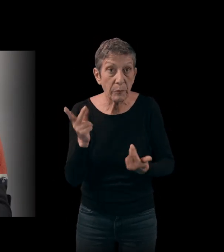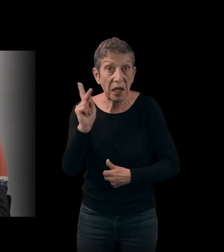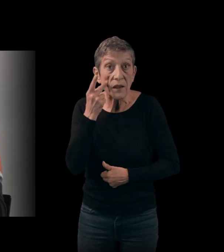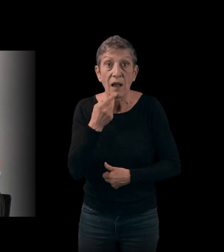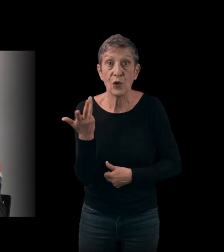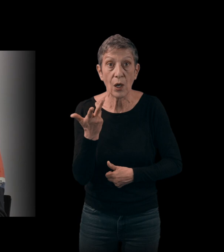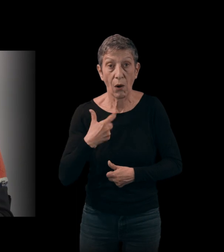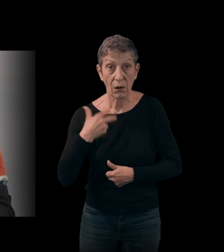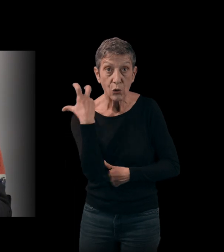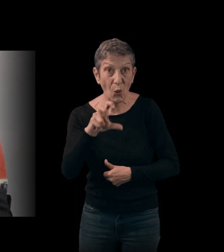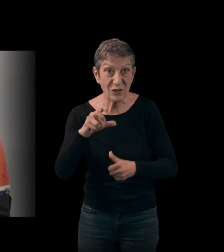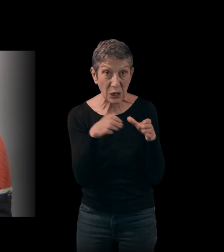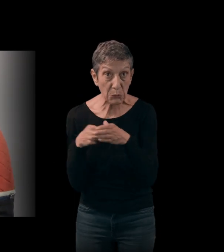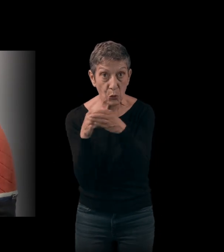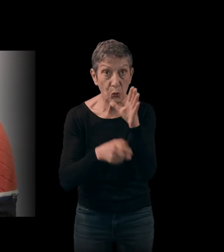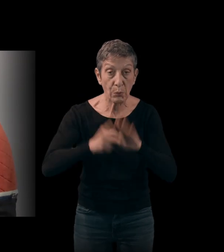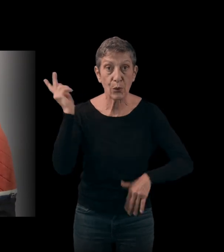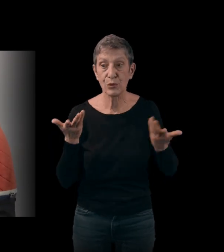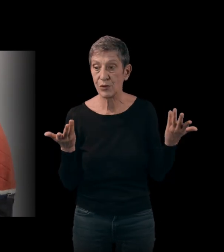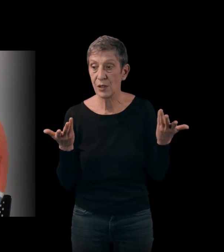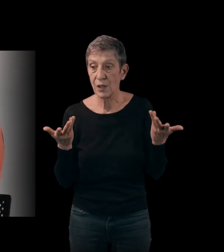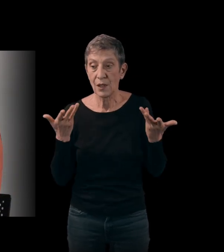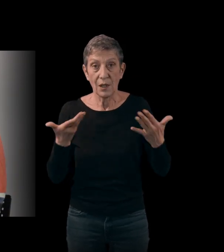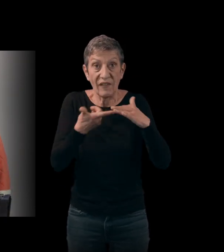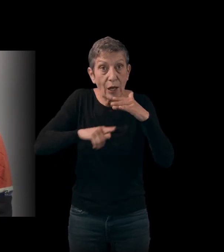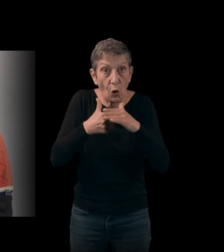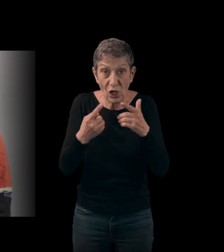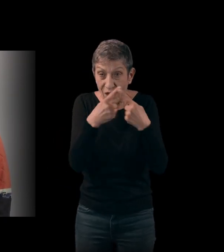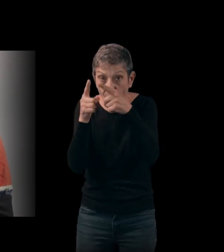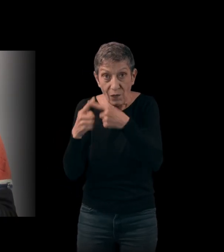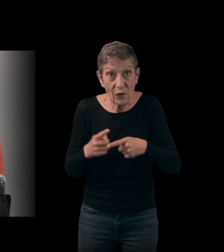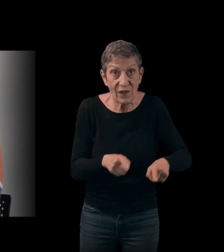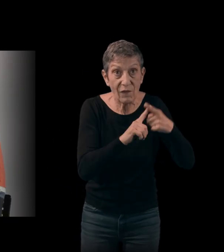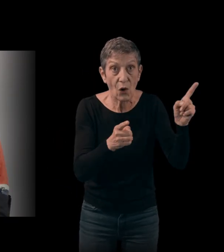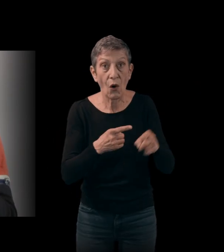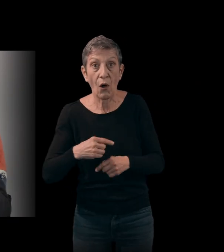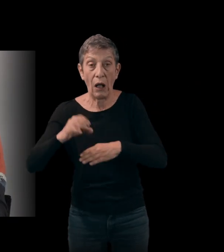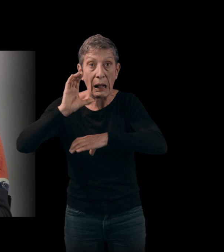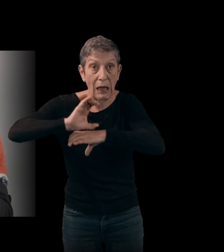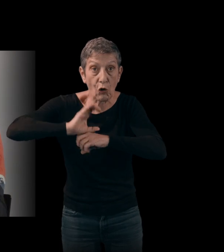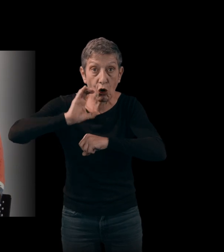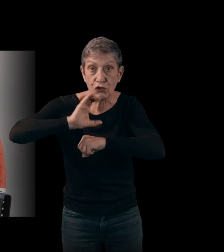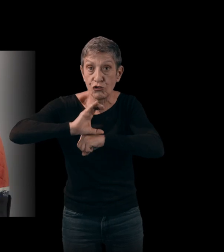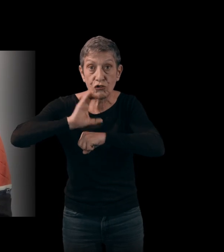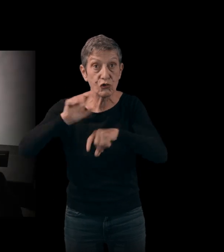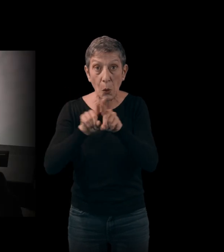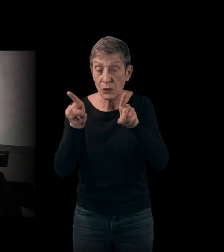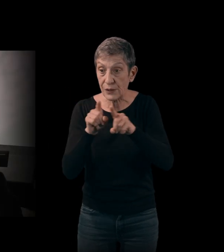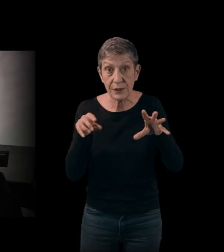Il y a plus de 300 tribus avec un langage aussi différent. Les Caldoches, c'est aussi une constellation qui est liée aussi